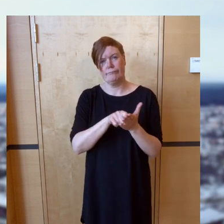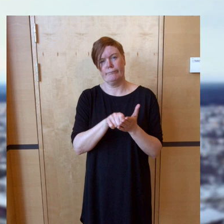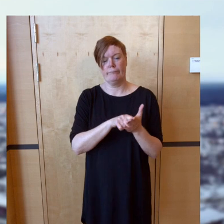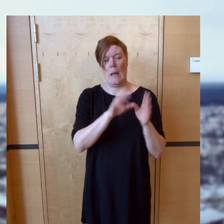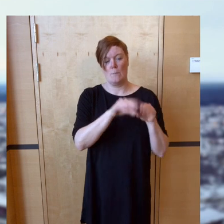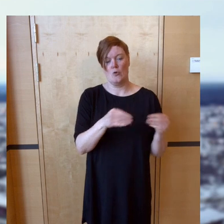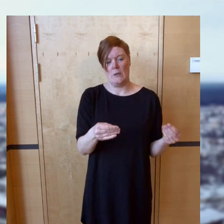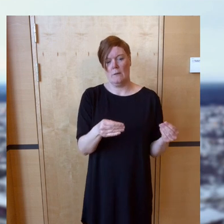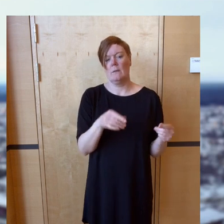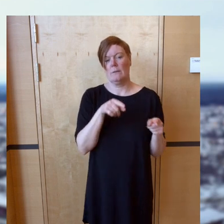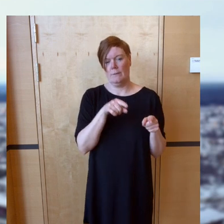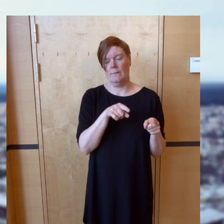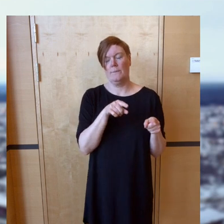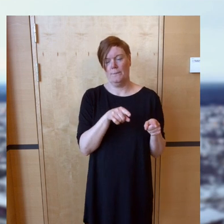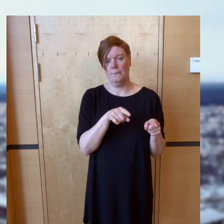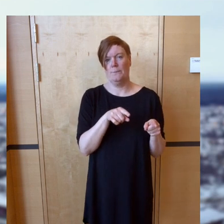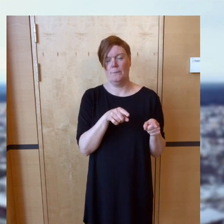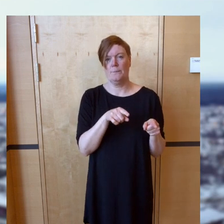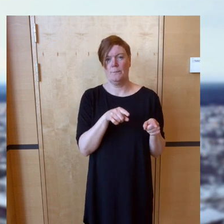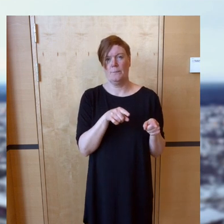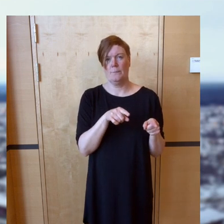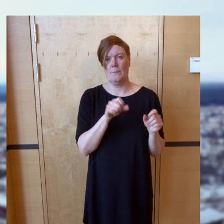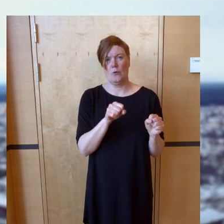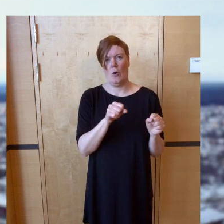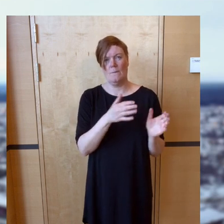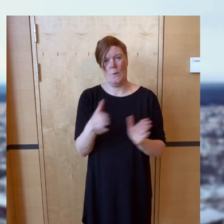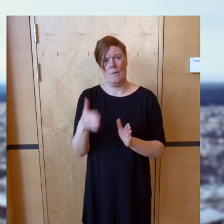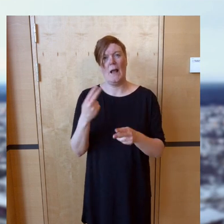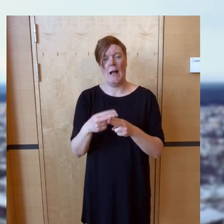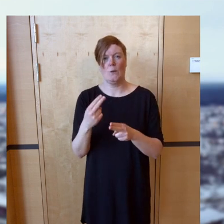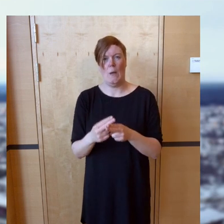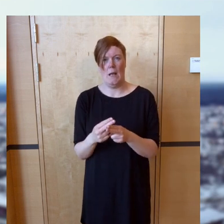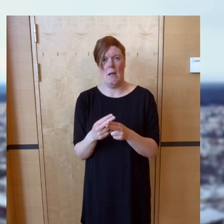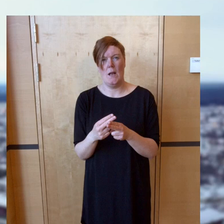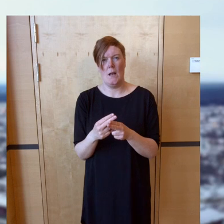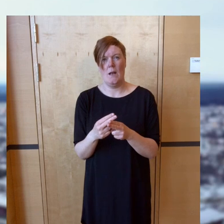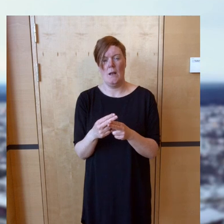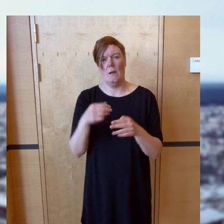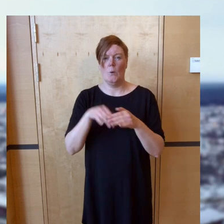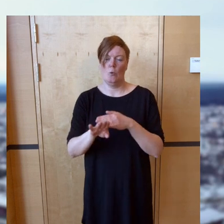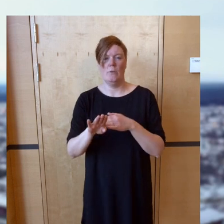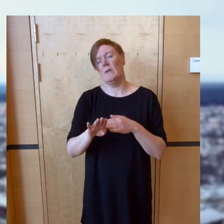Också är den som Fortfarande är aktuell under investering Projekt